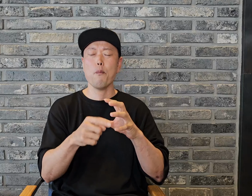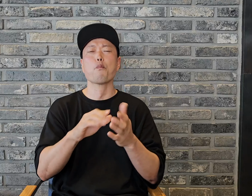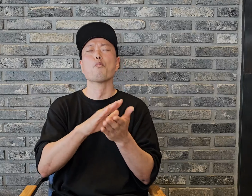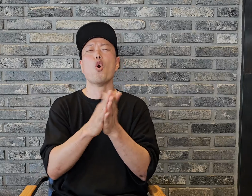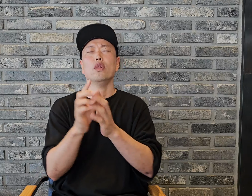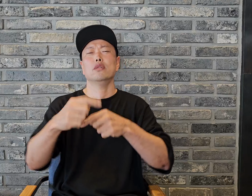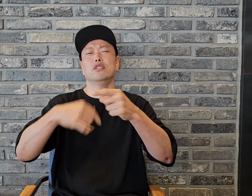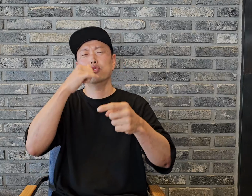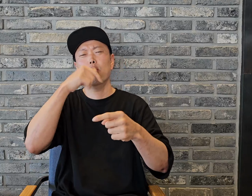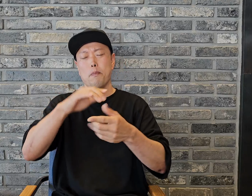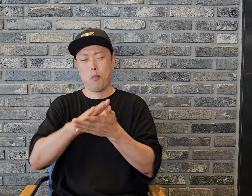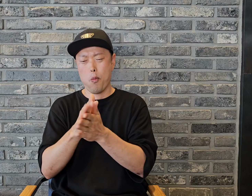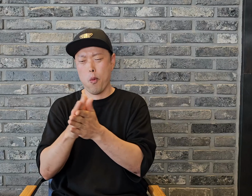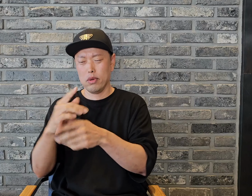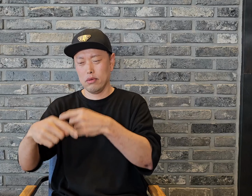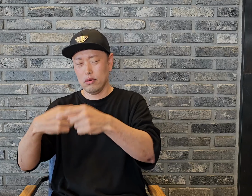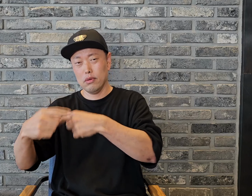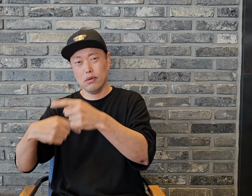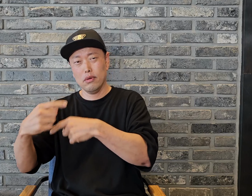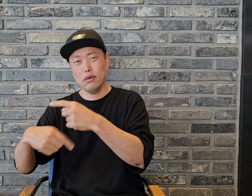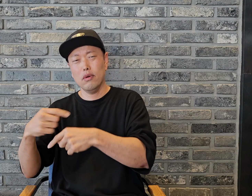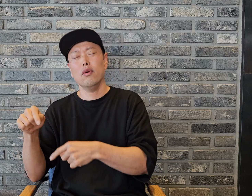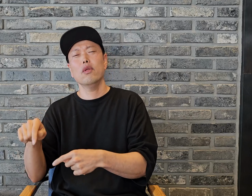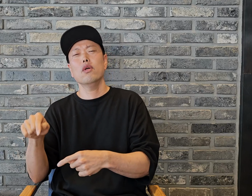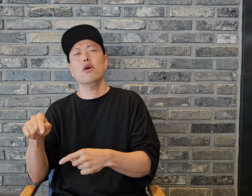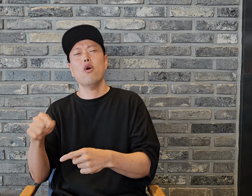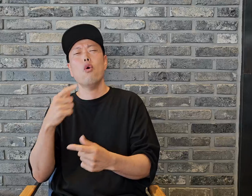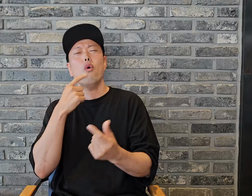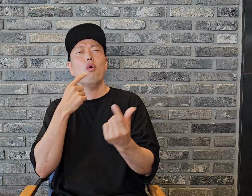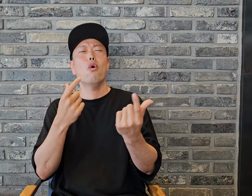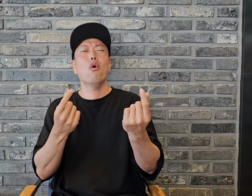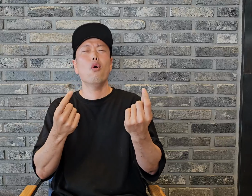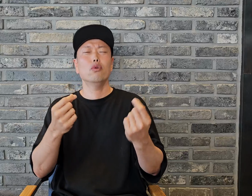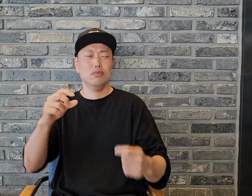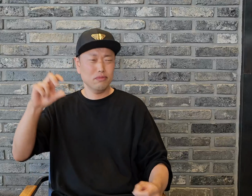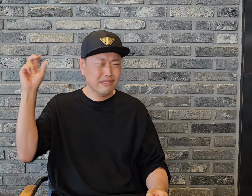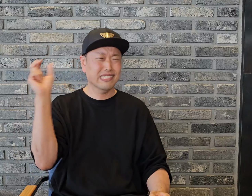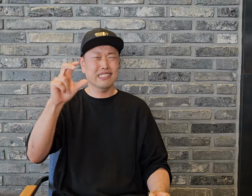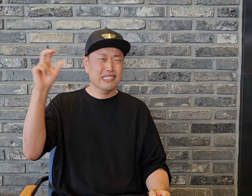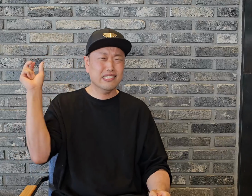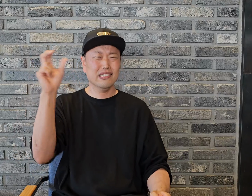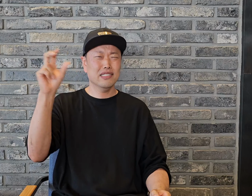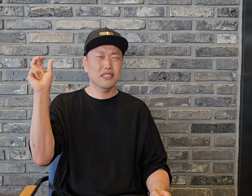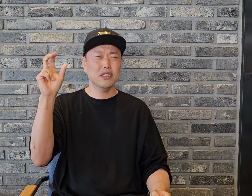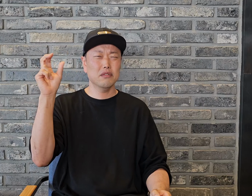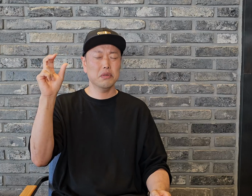手話も変えてみてください。